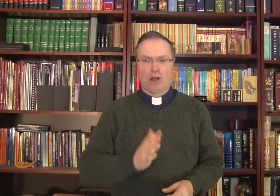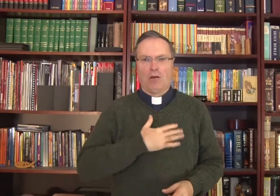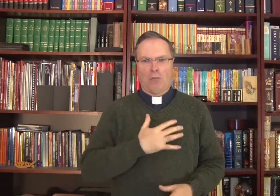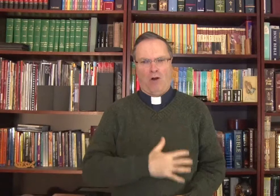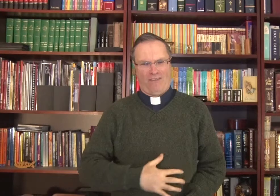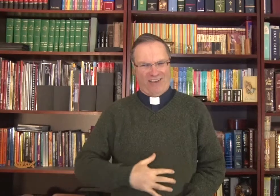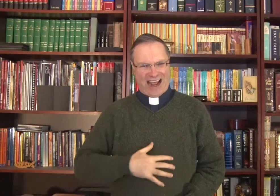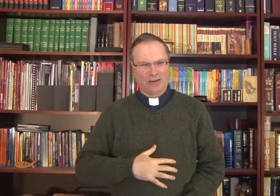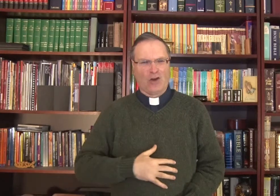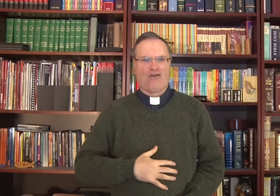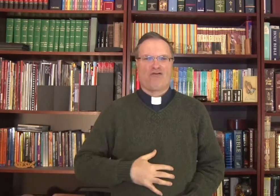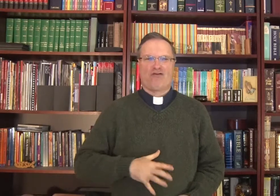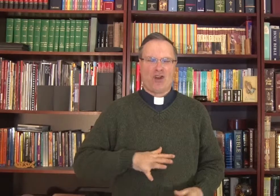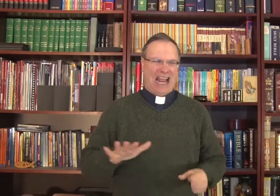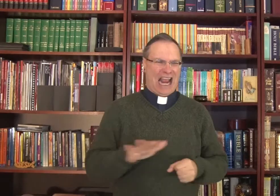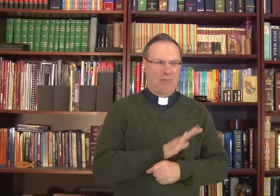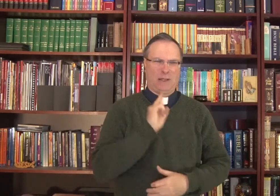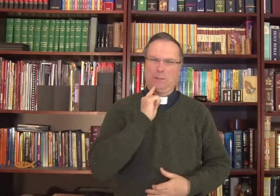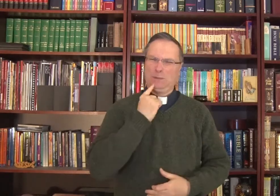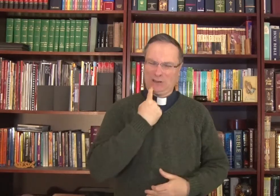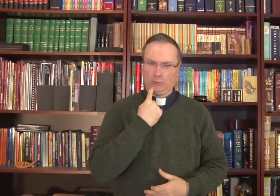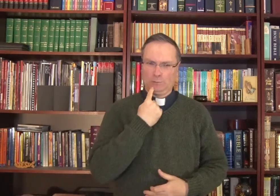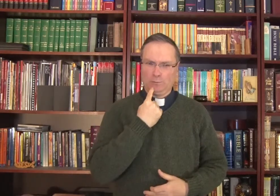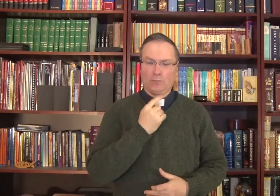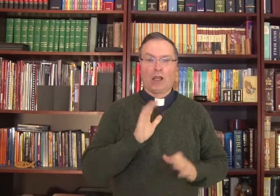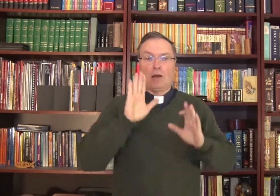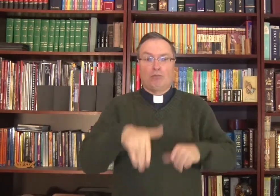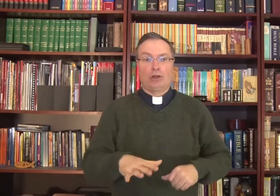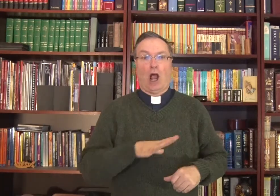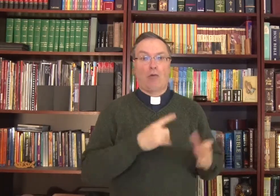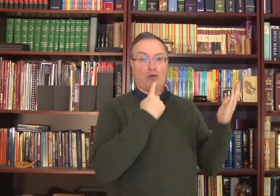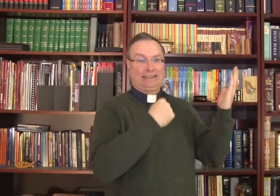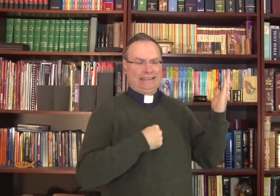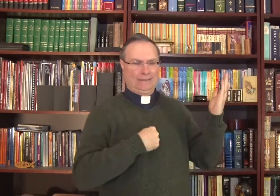mon ventre fut rempli d’amertume. Puis on me dit: